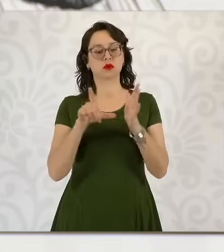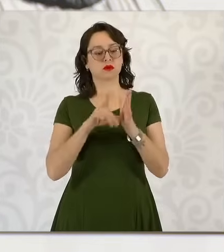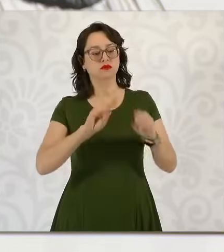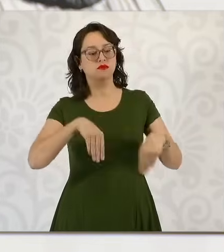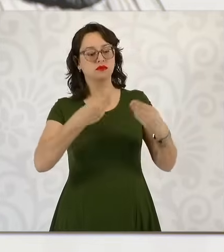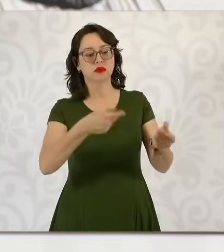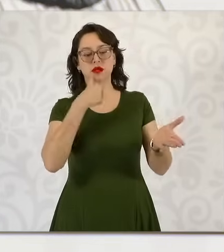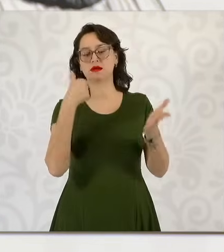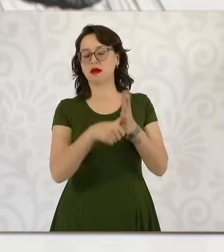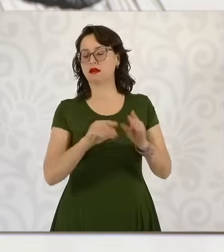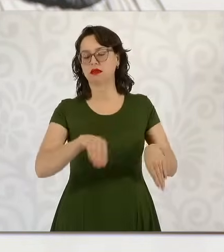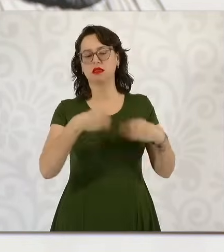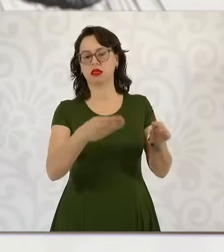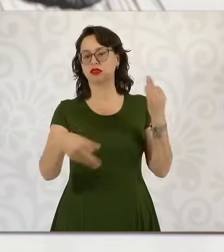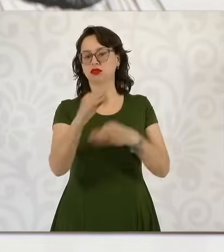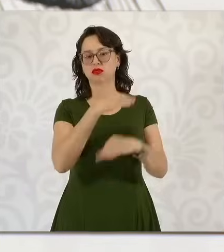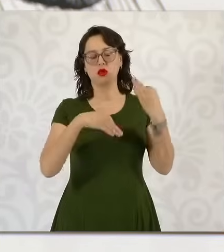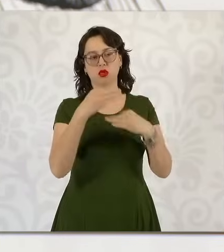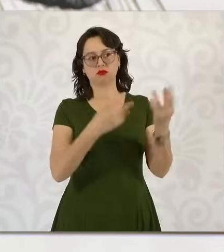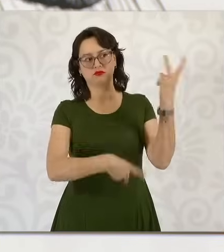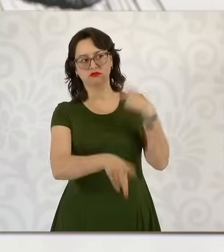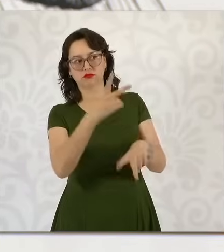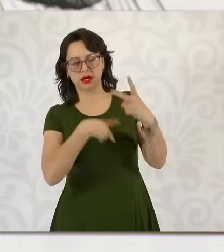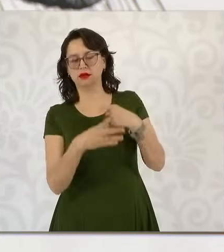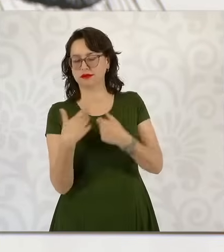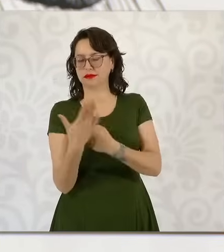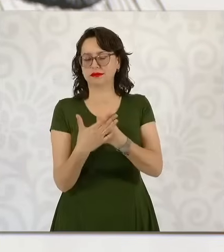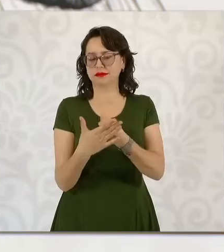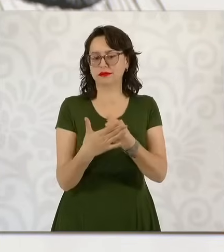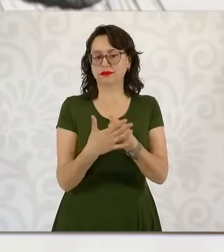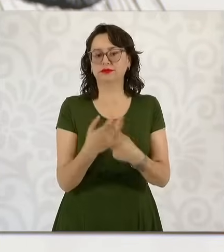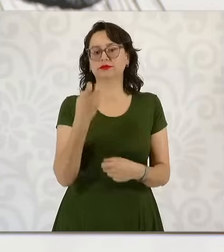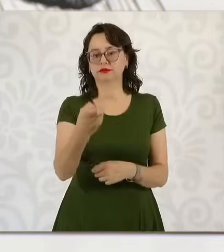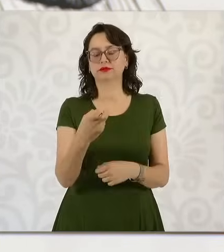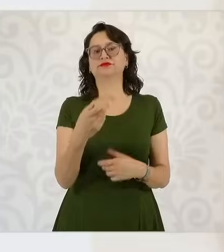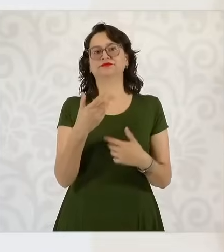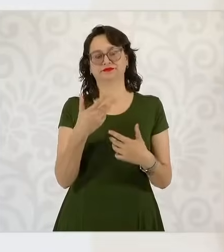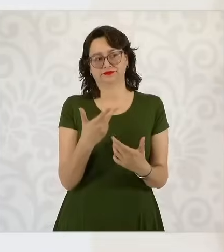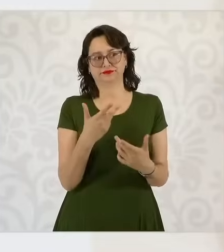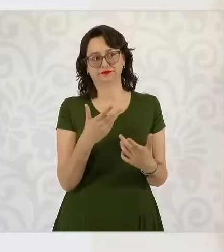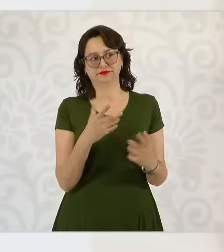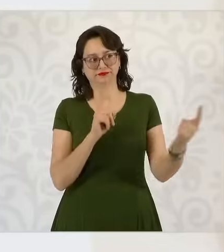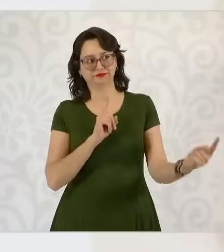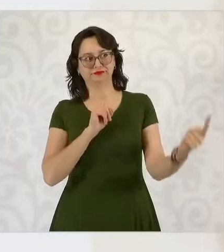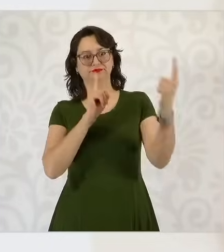lo que vamos a plantearle cuando lo veamos mucha coordinación colaboración y relación de respeto